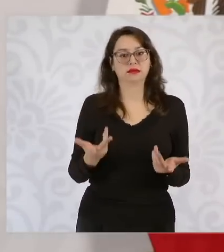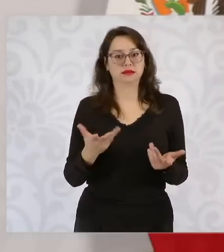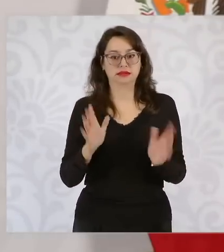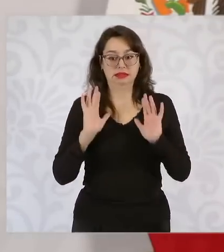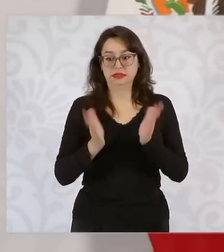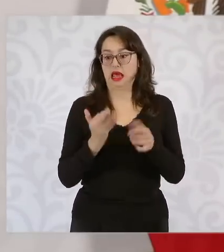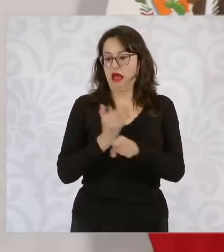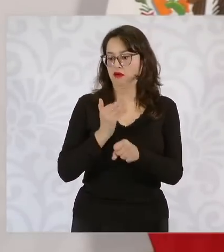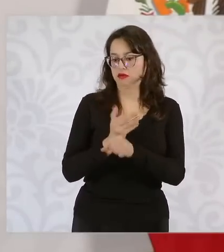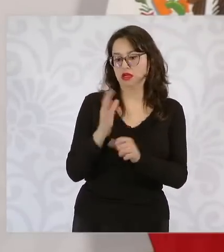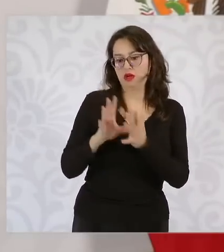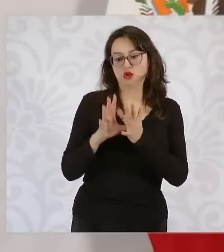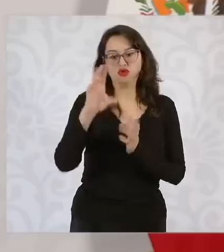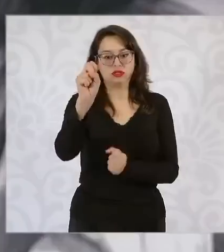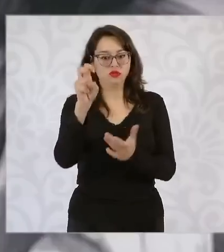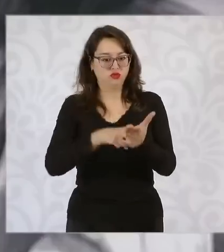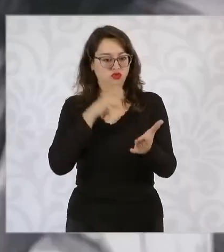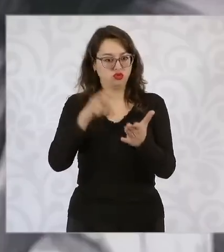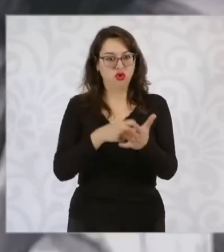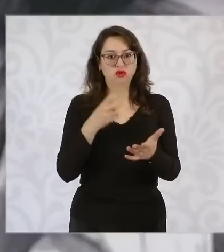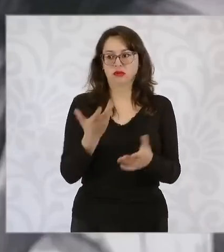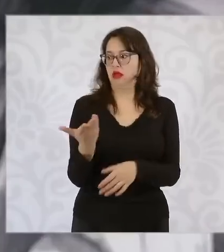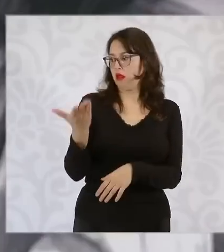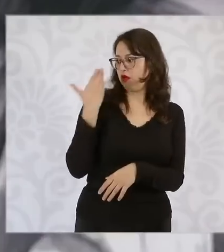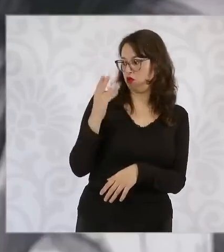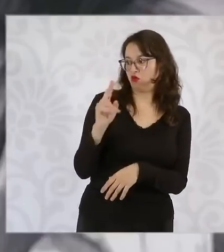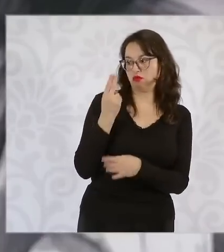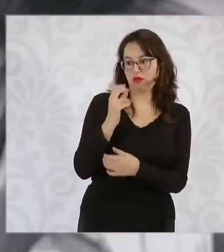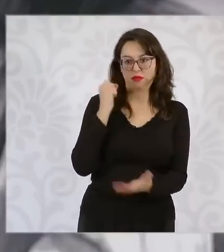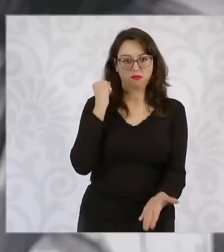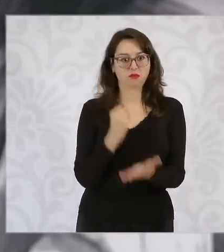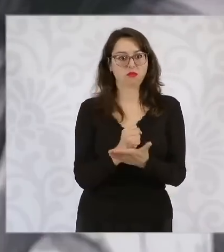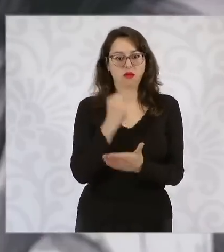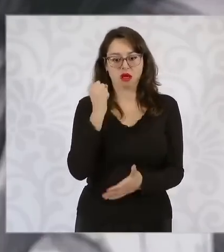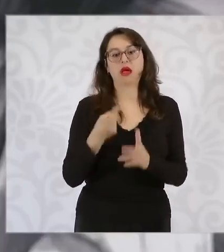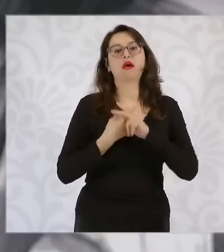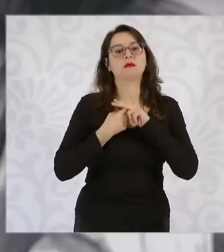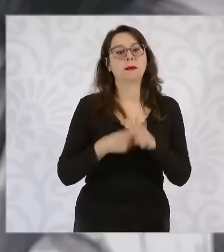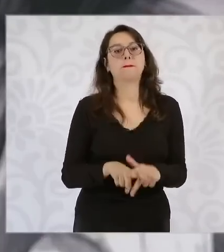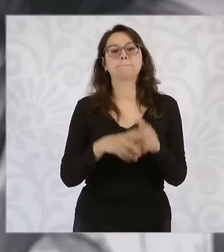saben muy bien que se aprobó en noviembre y que ahorita estamos instrumentando materializando